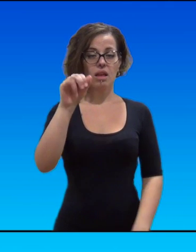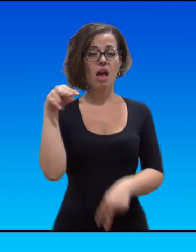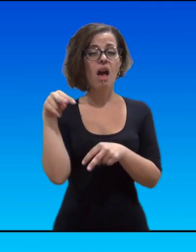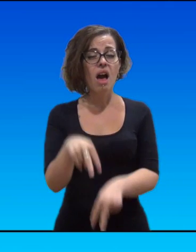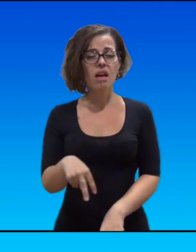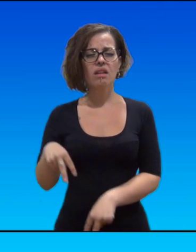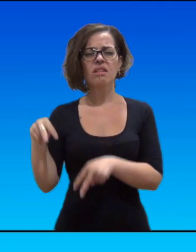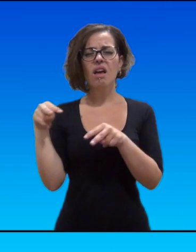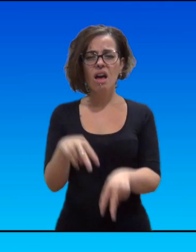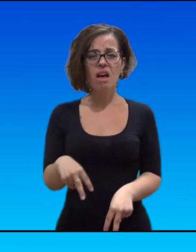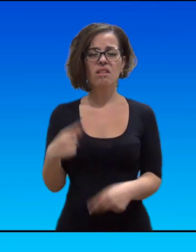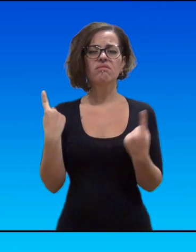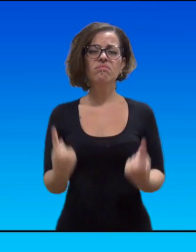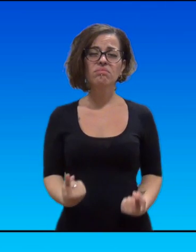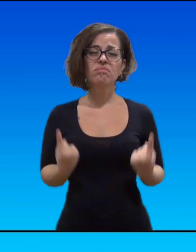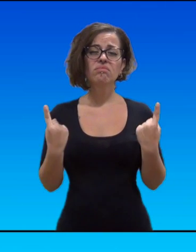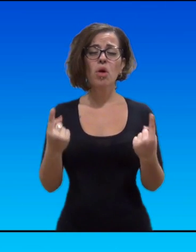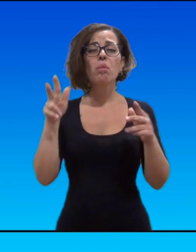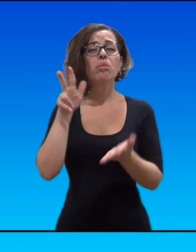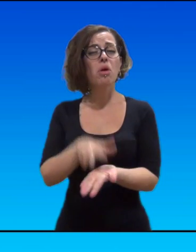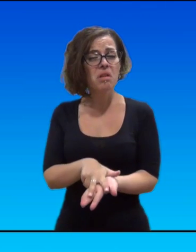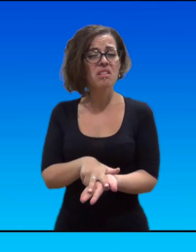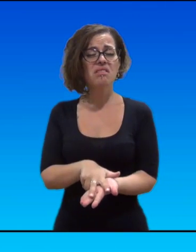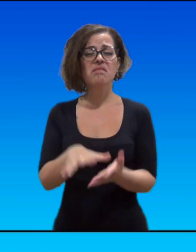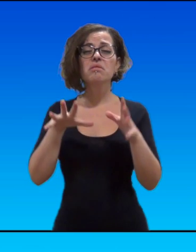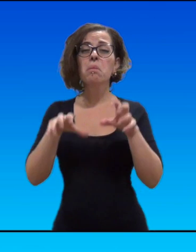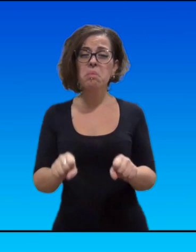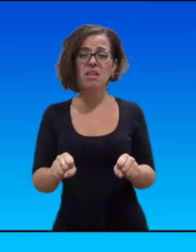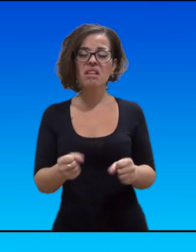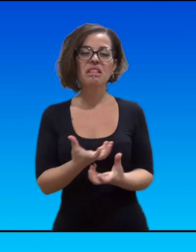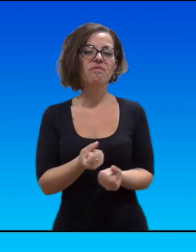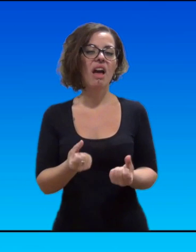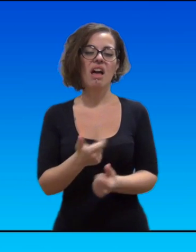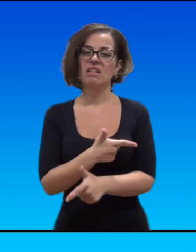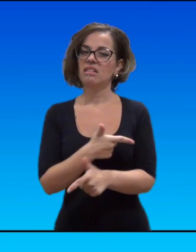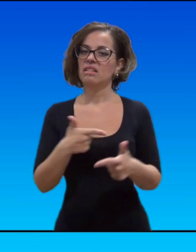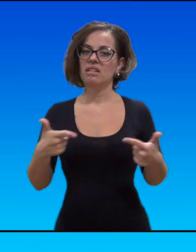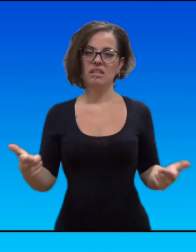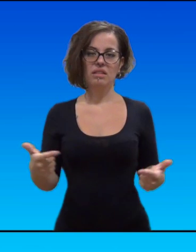In molti anni di attesa abbiamo ricevuto promesse ed impegni, mai mantenuti.